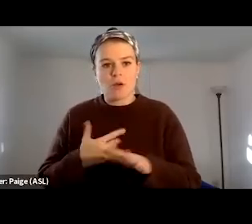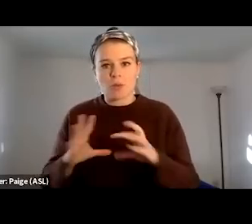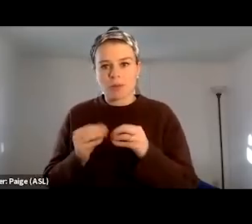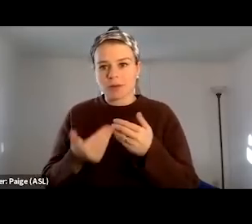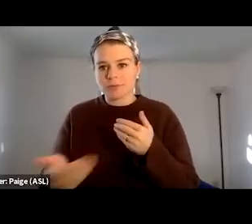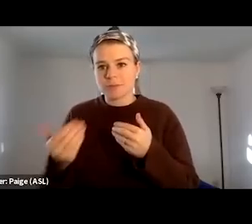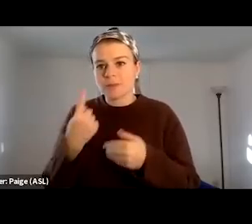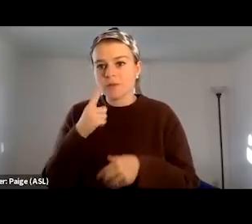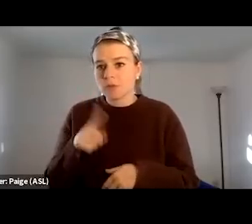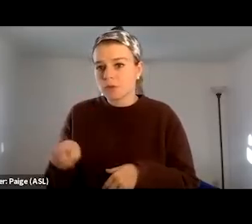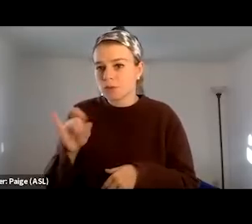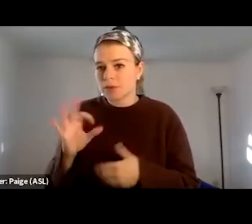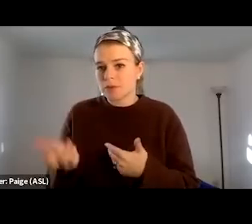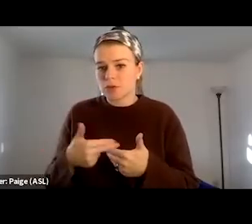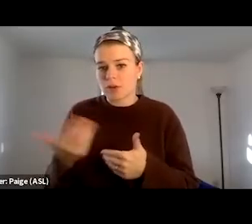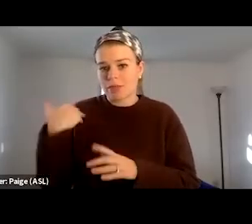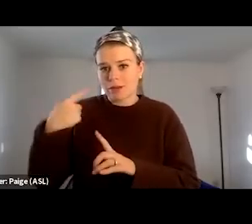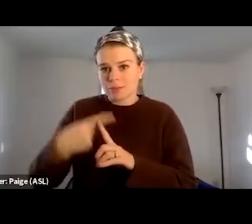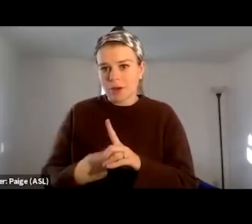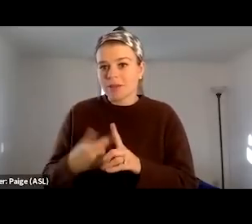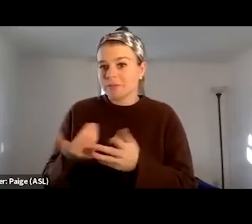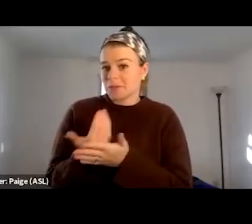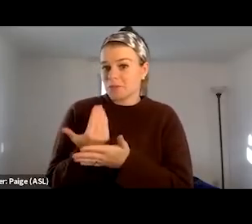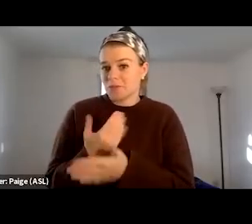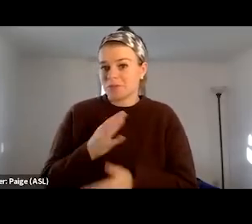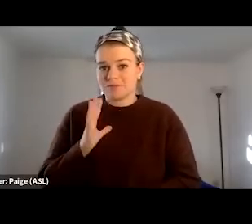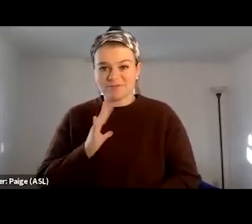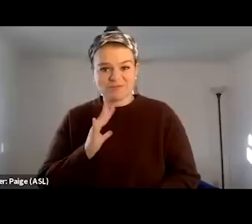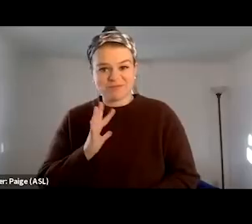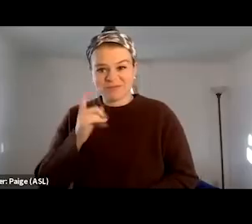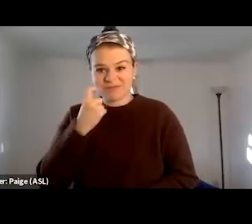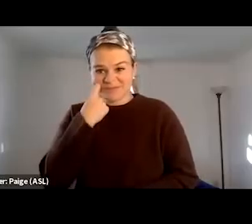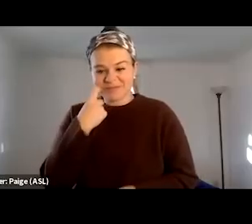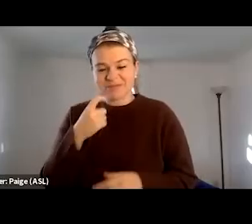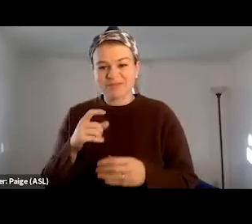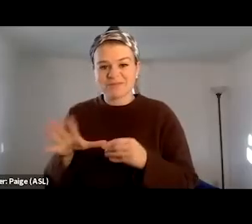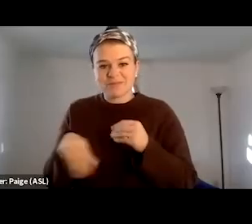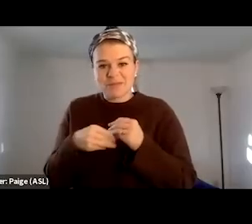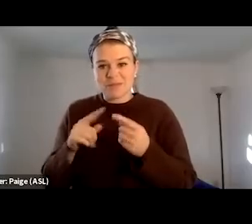Para quienes se unieron a nosotros el mes pasado, esta es una nueva función que agregaremos a todos nuestros eventos.